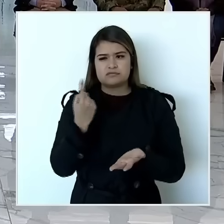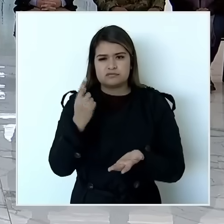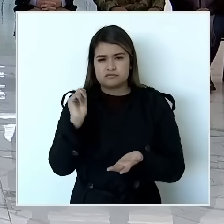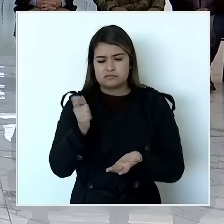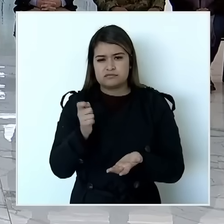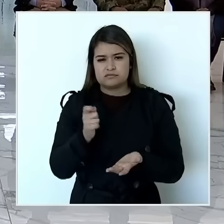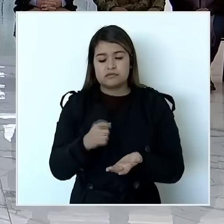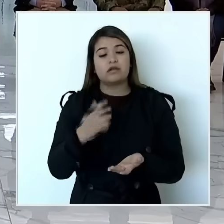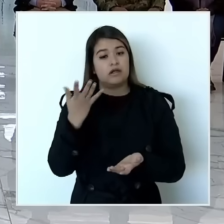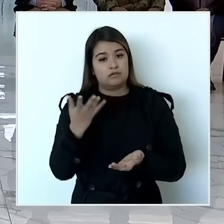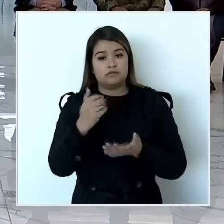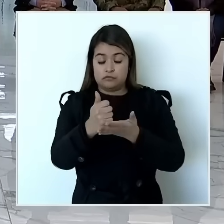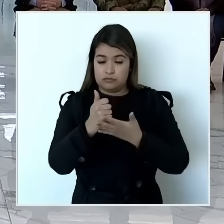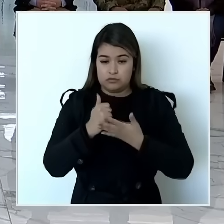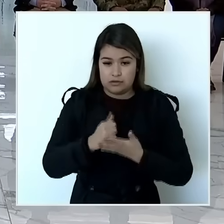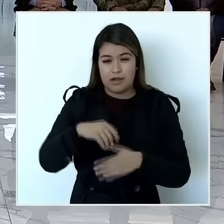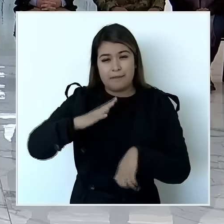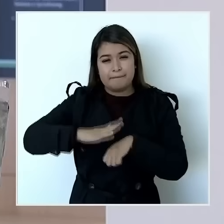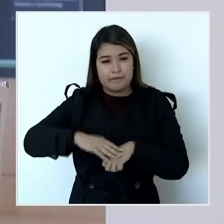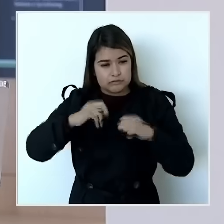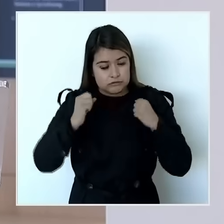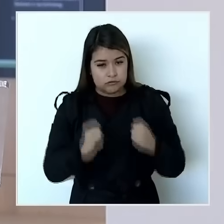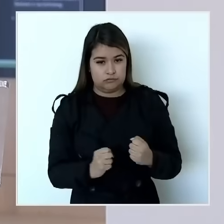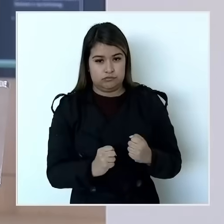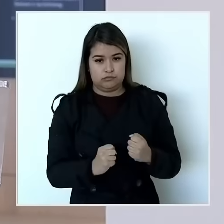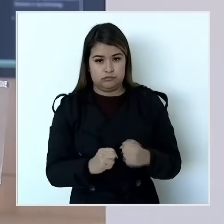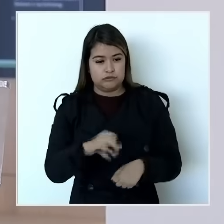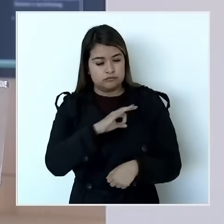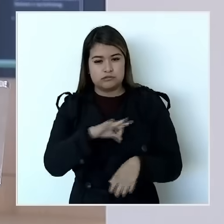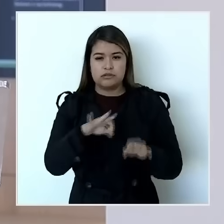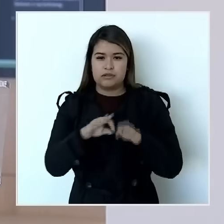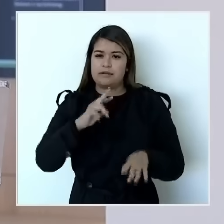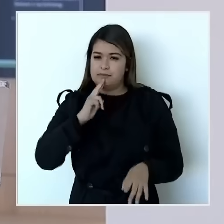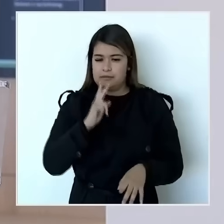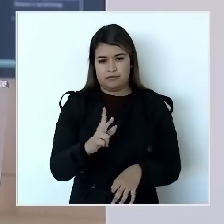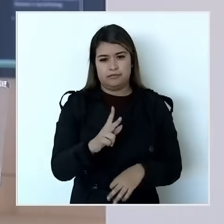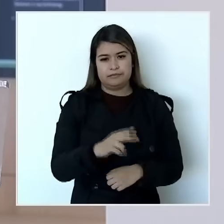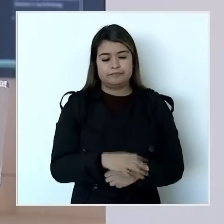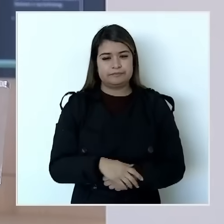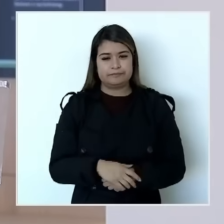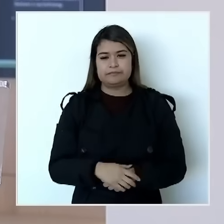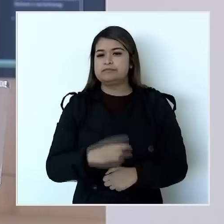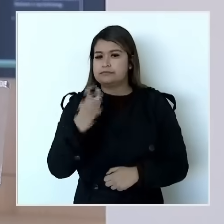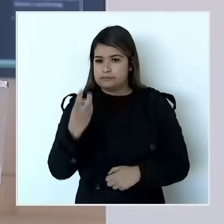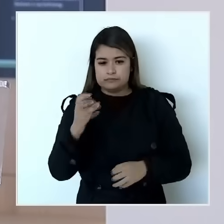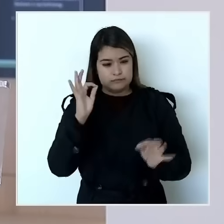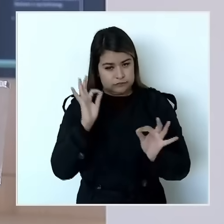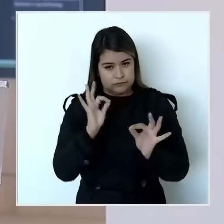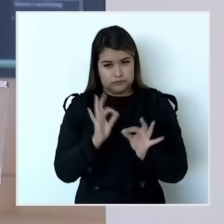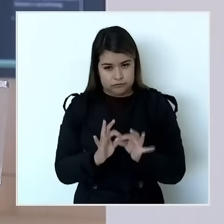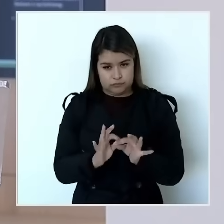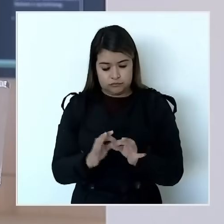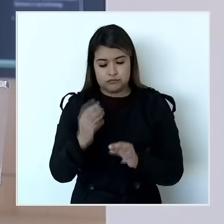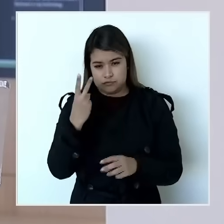estratégica porción del país. Con ello cumplimos con dos de nuestras misiones estipuladas en